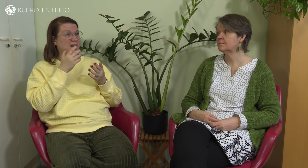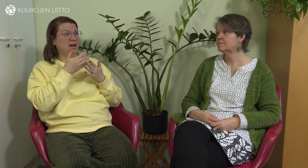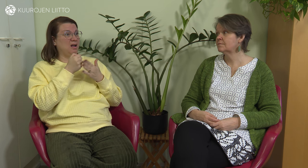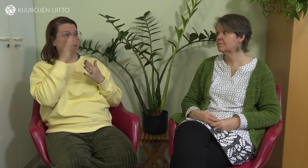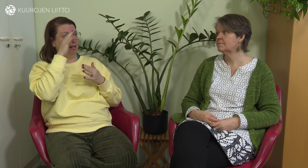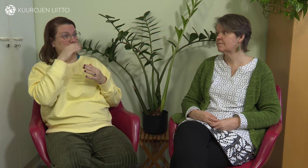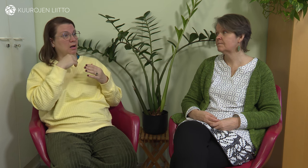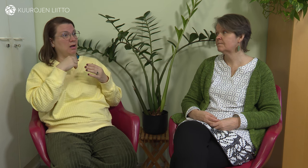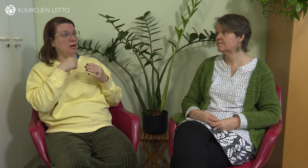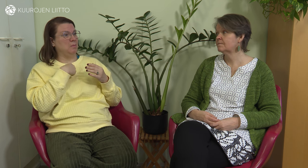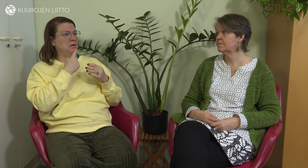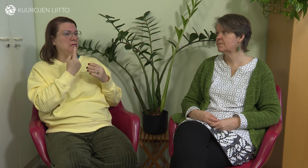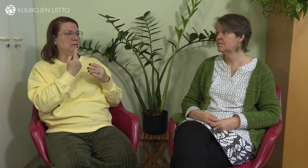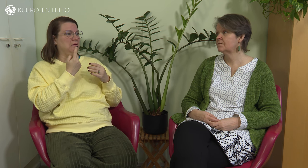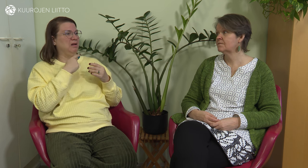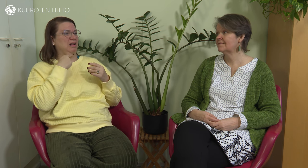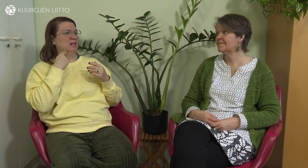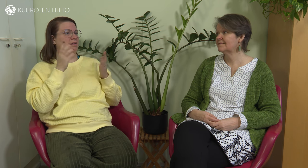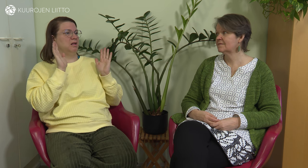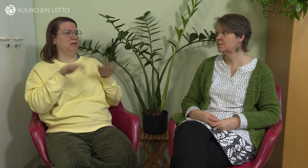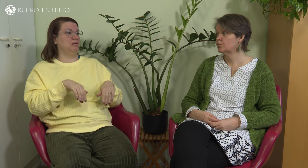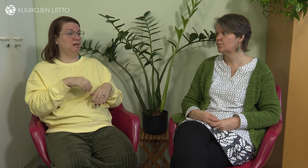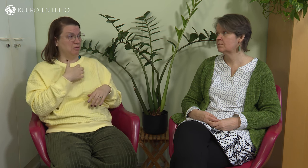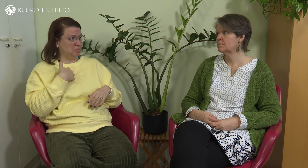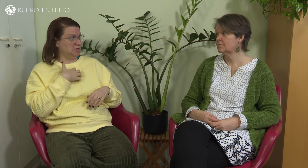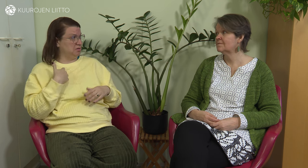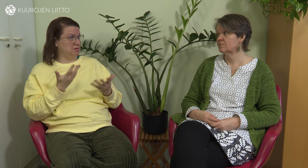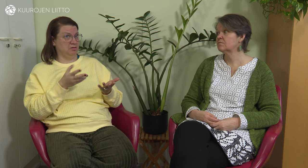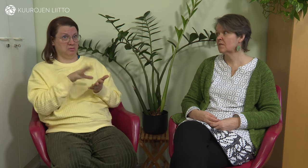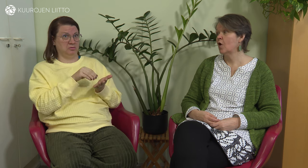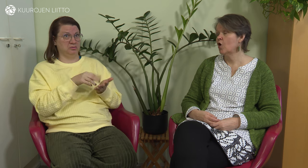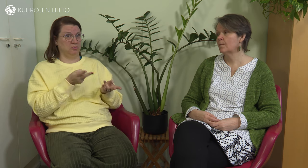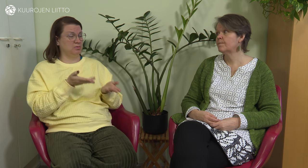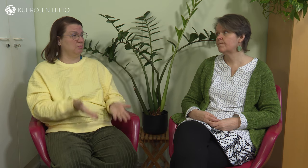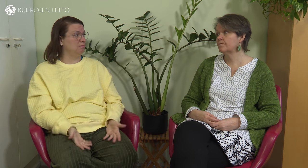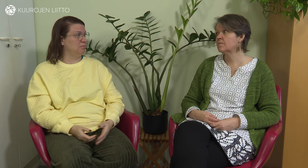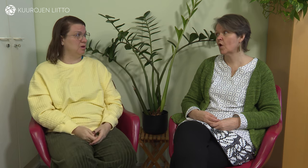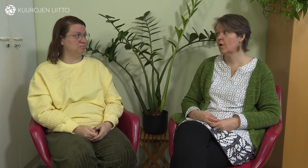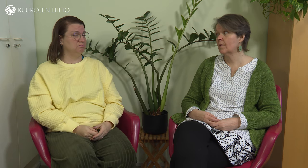Ei siis kannata lannistua ja ajatella, että meitä ei ole riittävästi. Kyllä se kannattaa, kun tulos on tällainen.